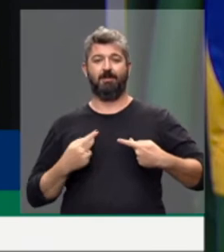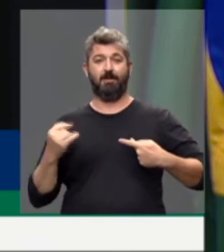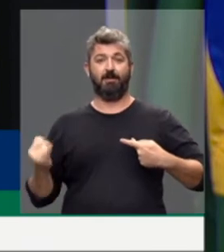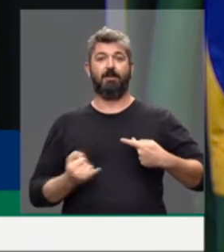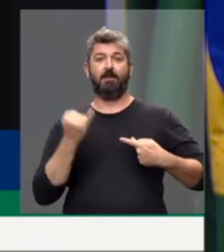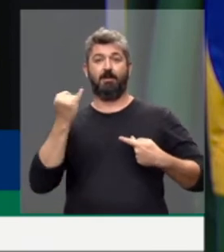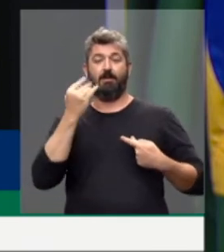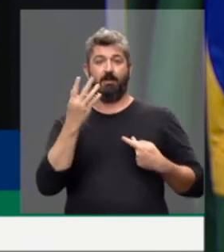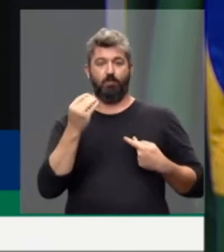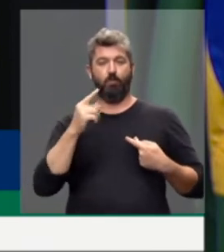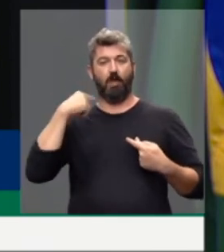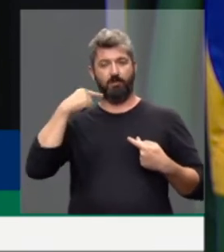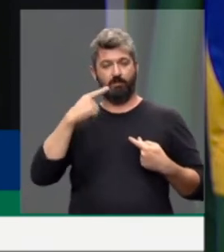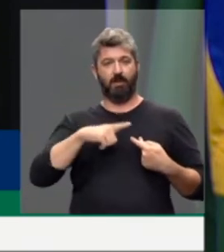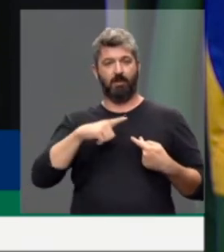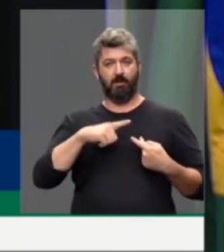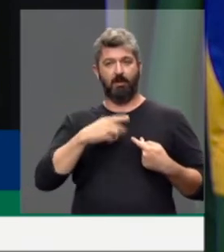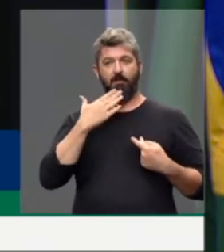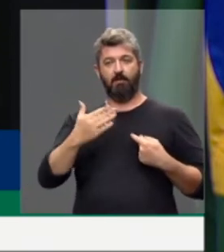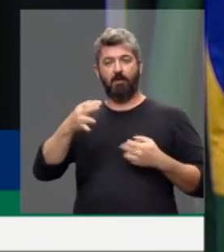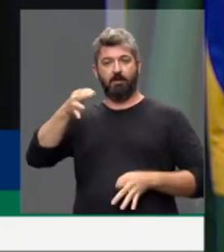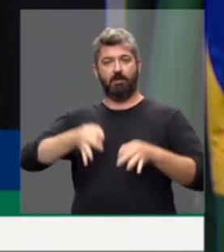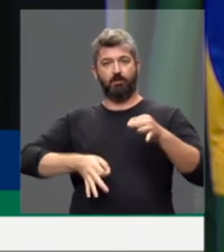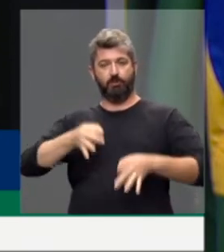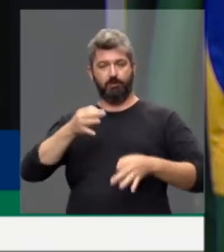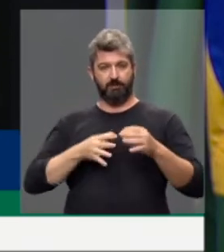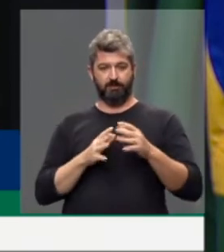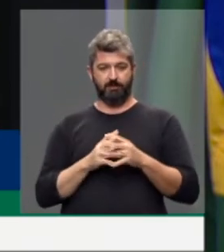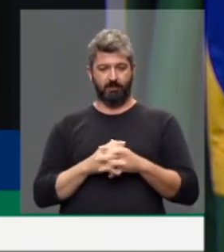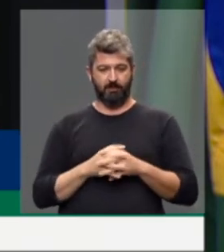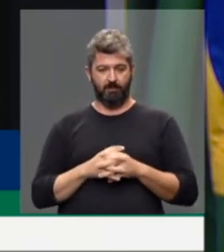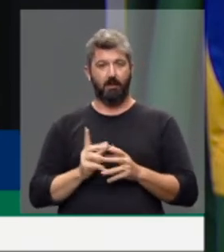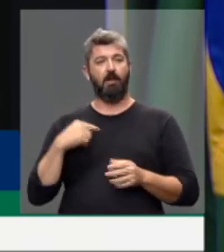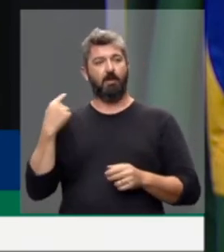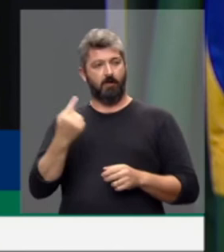DOS ADVOGADOS E É ÓBVIO QUE TODOS NÓS RECONHECEMOS A IMPORTÂNCIA DO ADVOGADO PARA